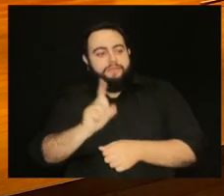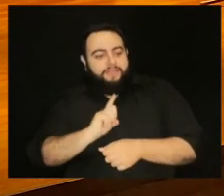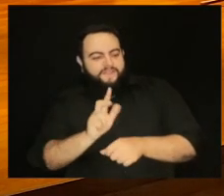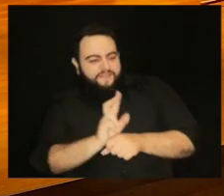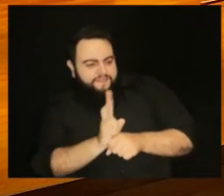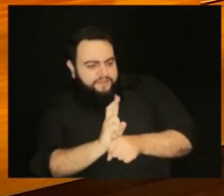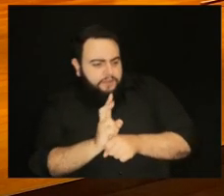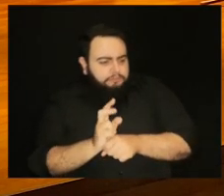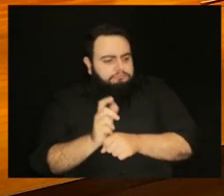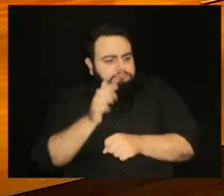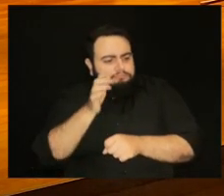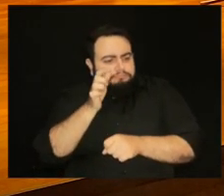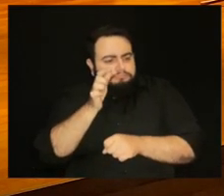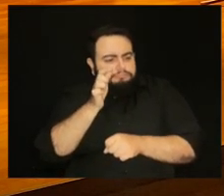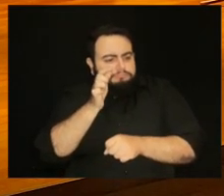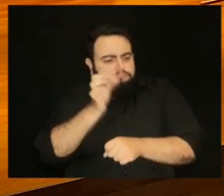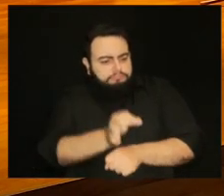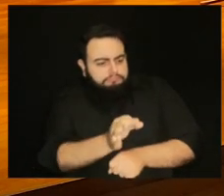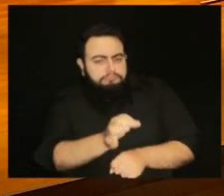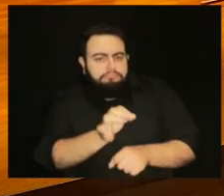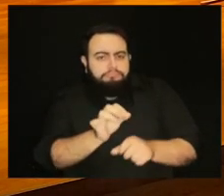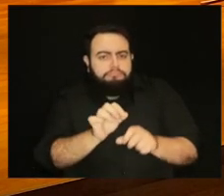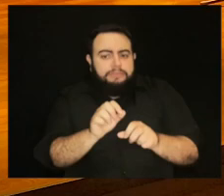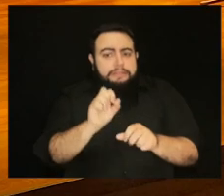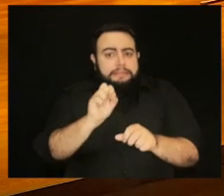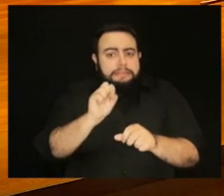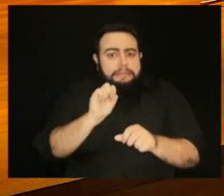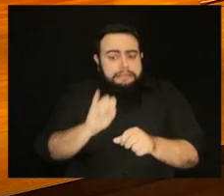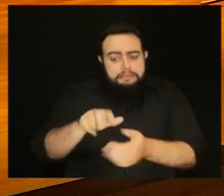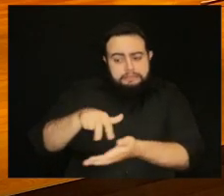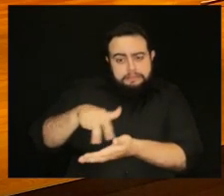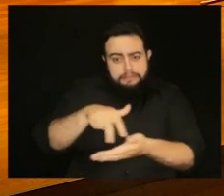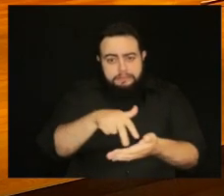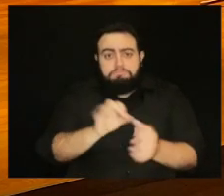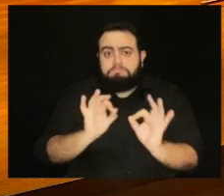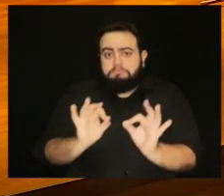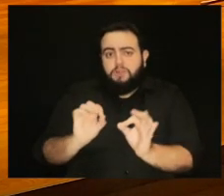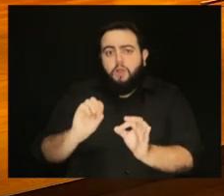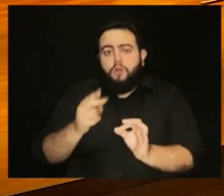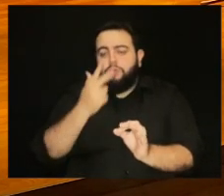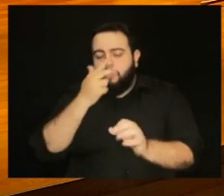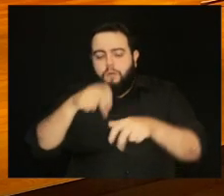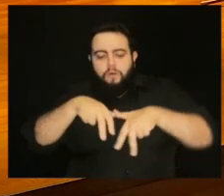fica cuidando se as pessoas que estão dançando, não estão maxixando, se encochando, e elas podem